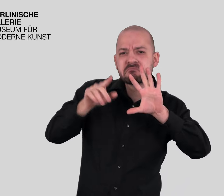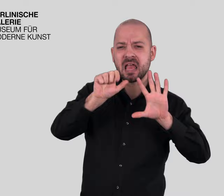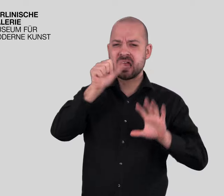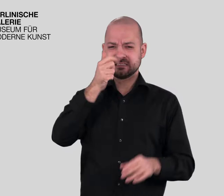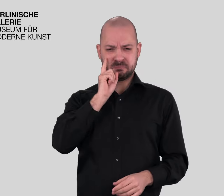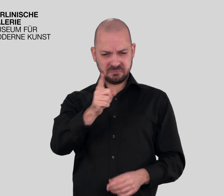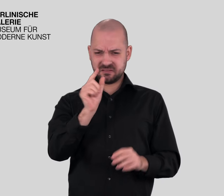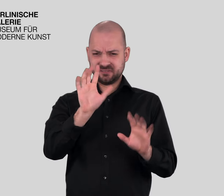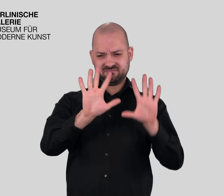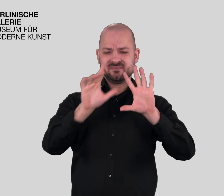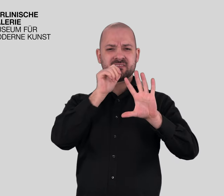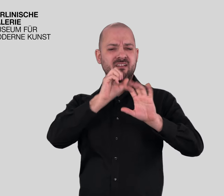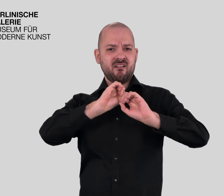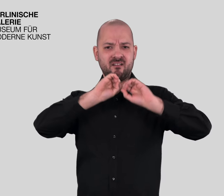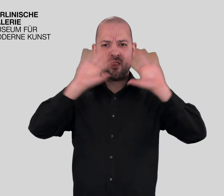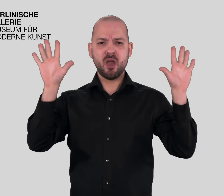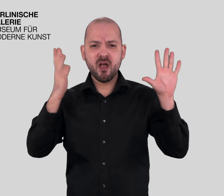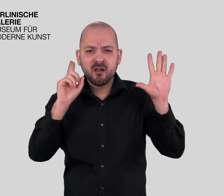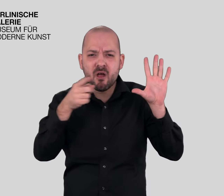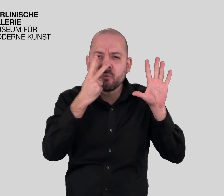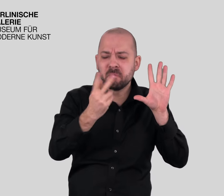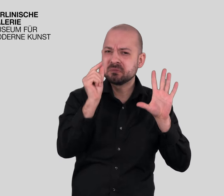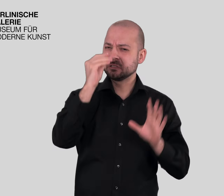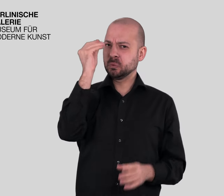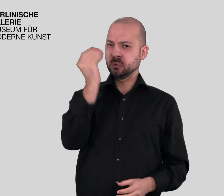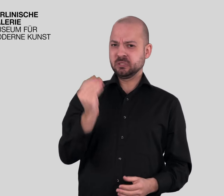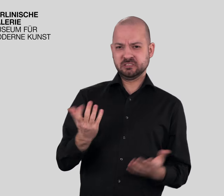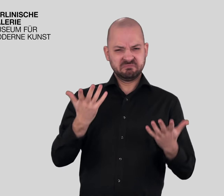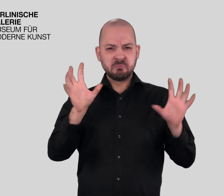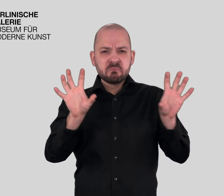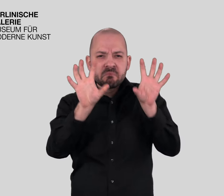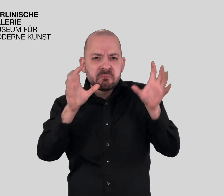Auf den ersten Blick ist das vielleicht nicht immer einfach zu verstehen und wirkt oft künstlich.